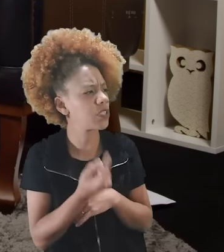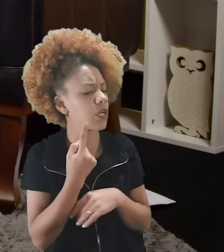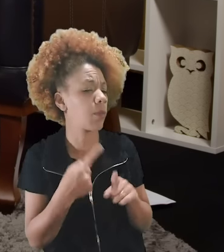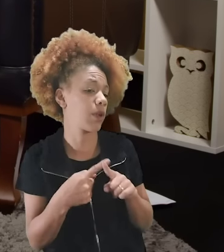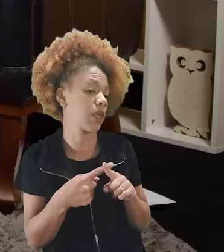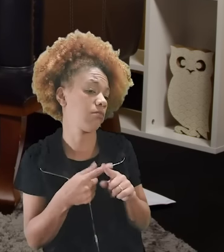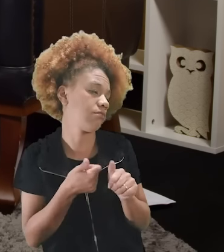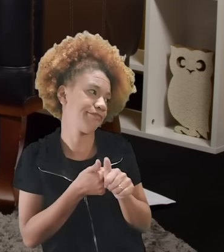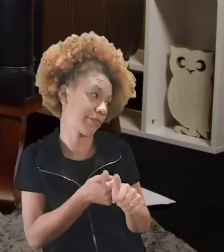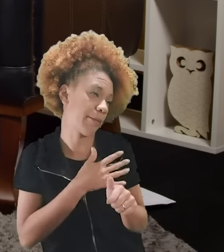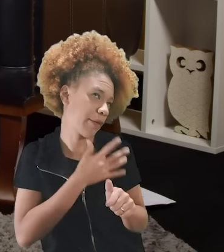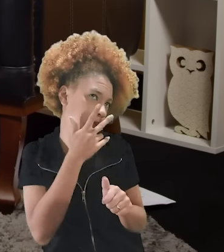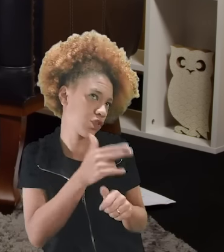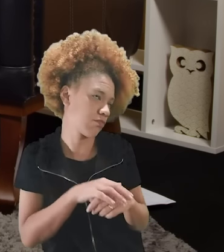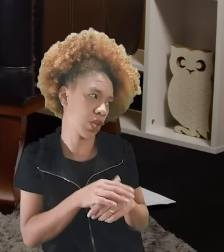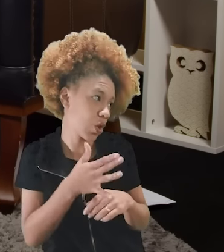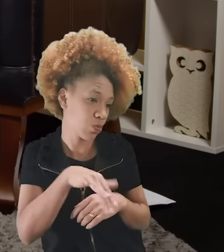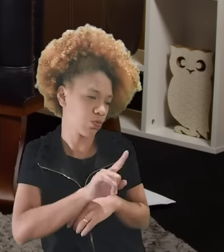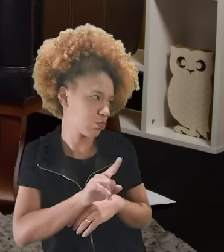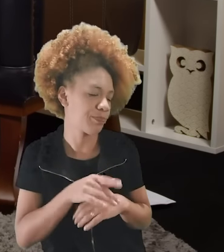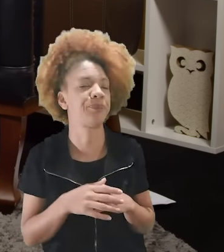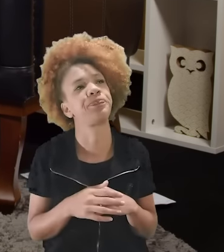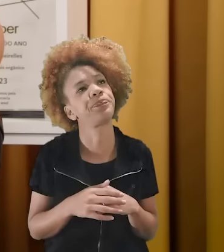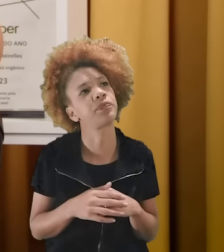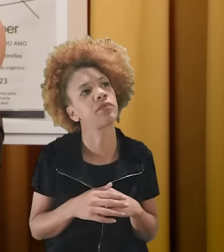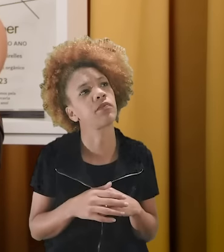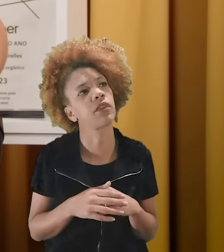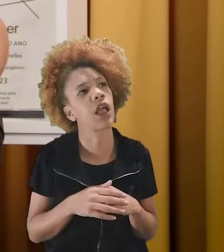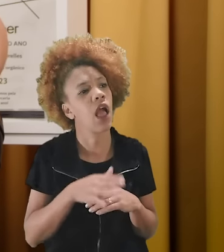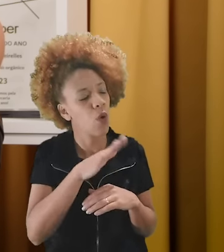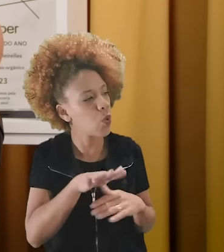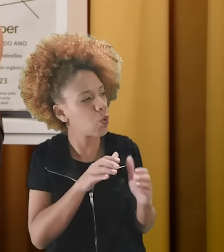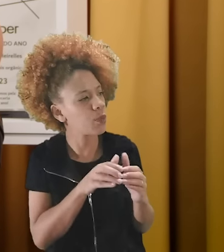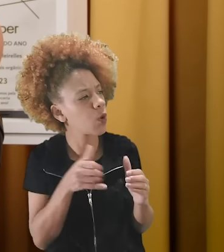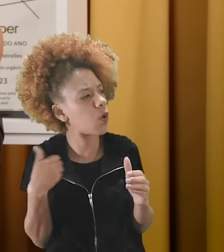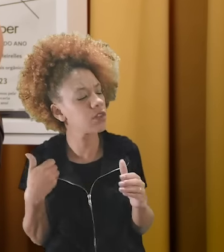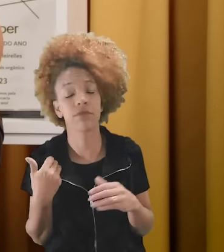pelo que eu acompanho aí é meu achismo eu não tô nesse universo a turma de vocês tá quantos anos